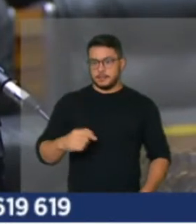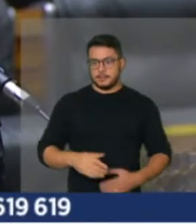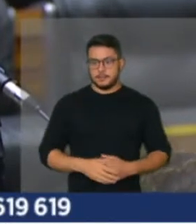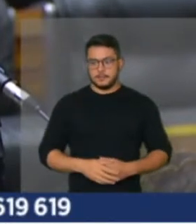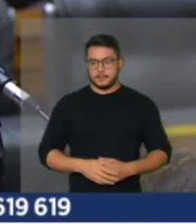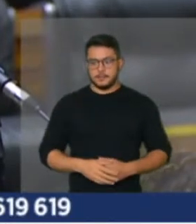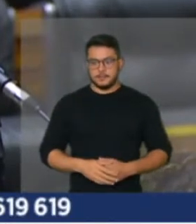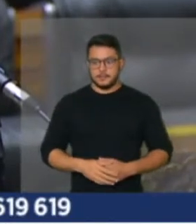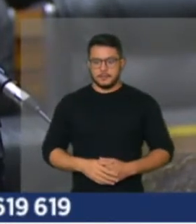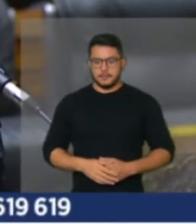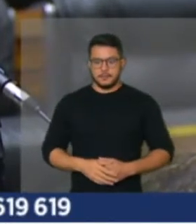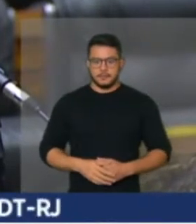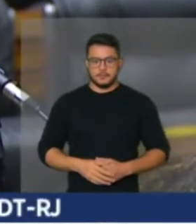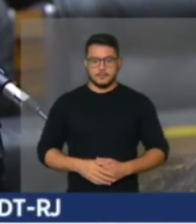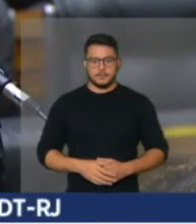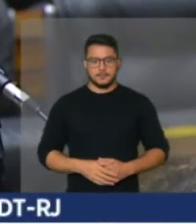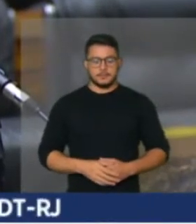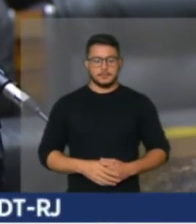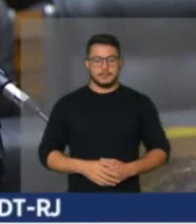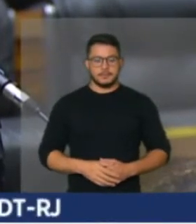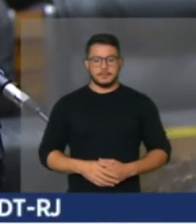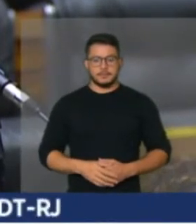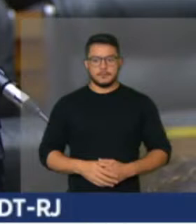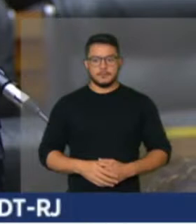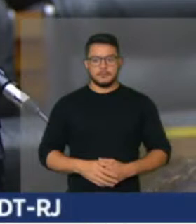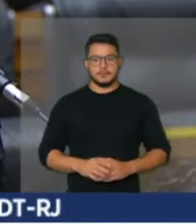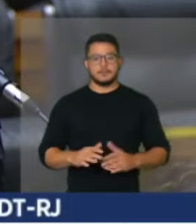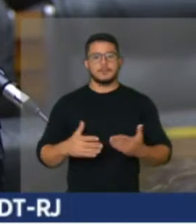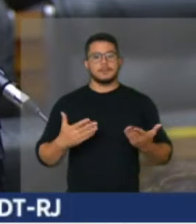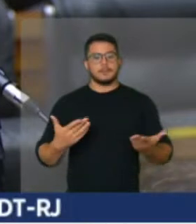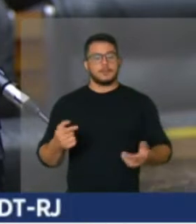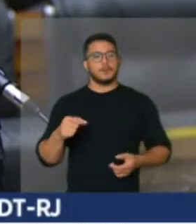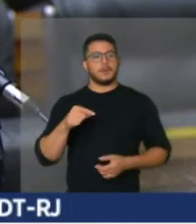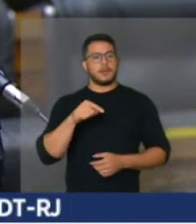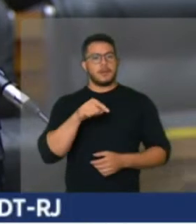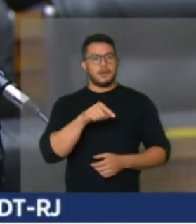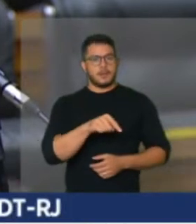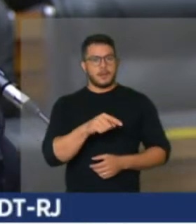OUTUBRO DE 88 SABEM QUE A CONSTITUIÇÃO DE 88 FOI MUNICIPALISTA. DESCENTRALIZOU